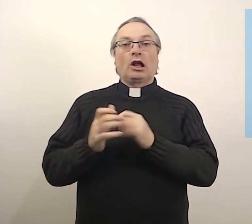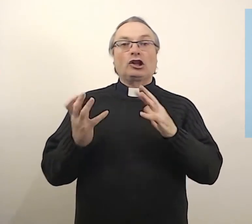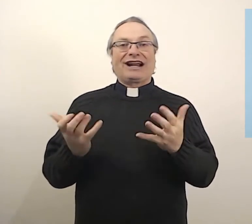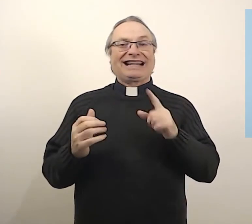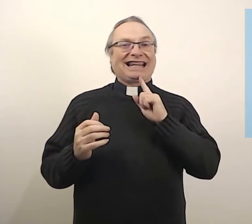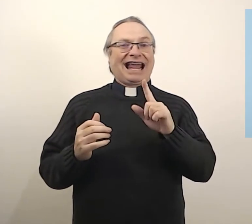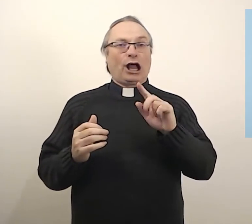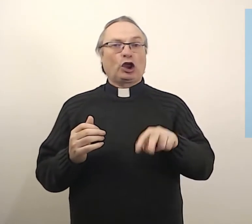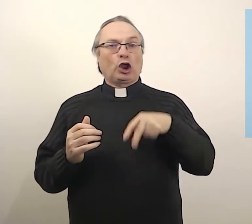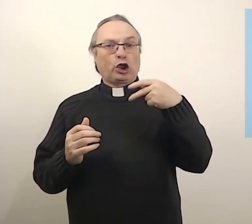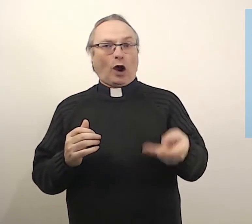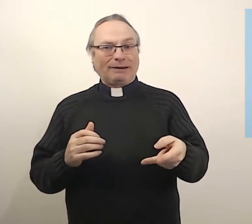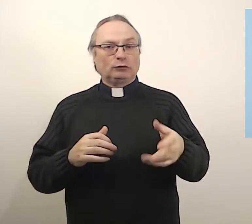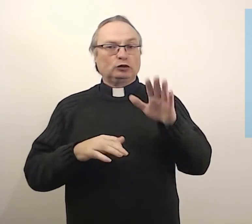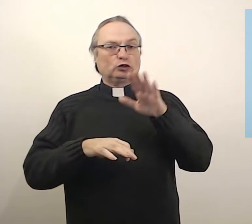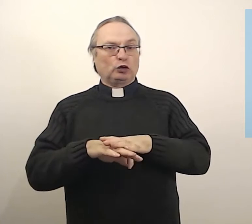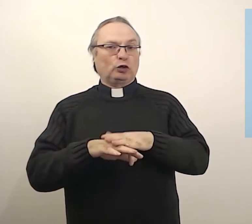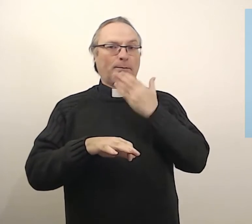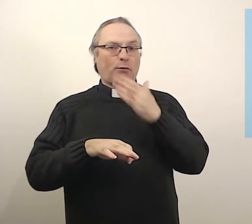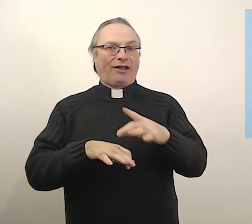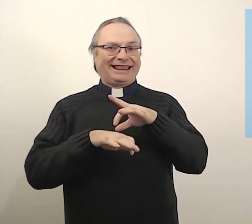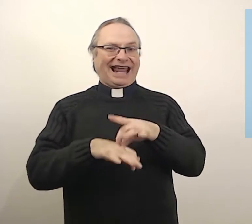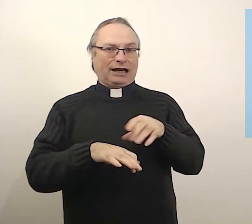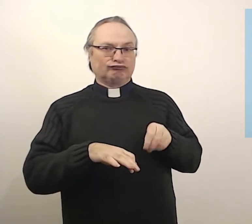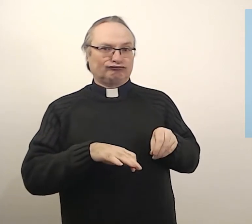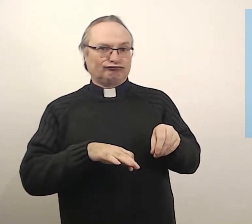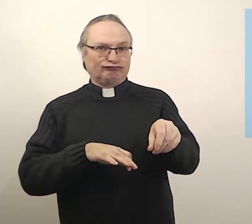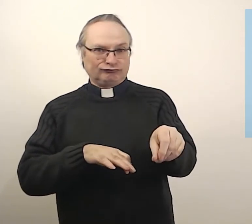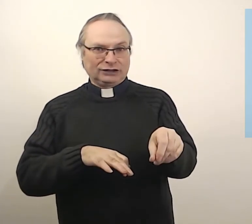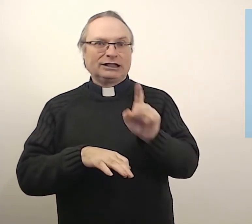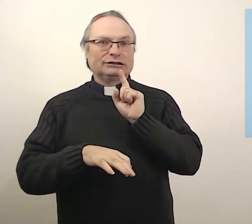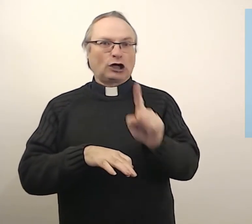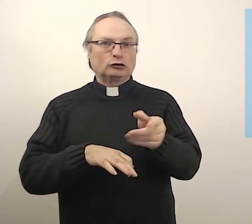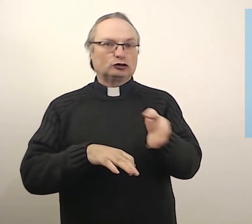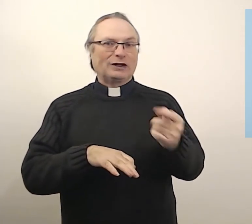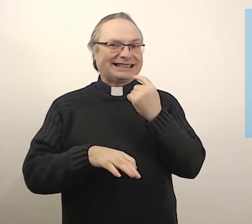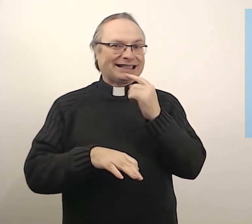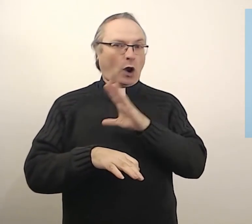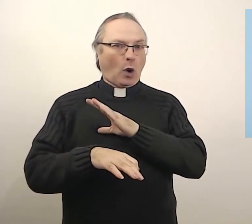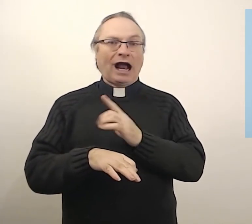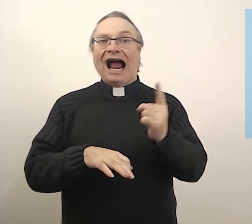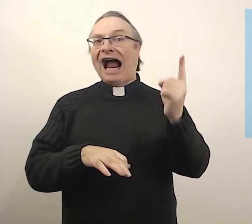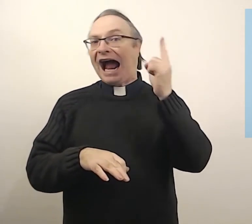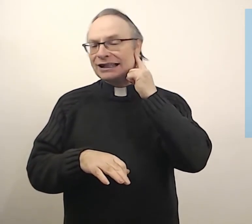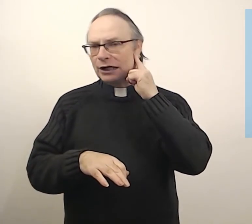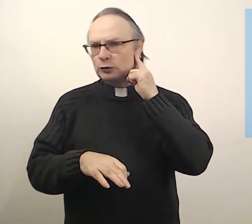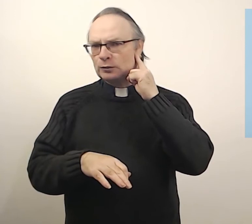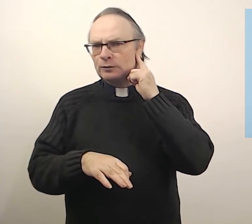Ce qui est tombé dans la bonne terre, ce sont ceux qui ont entendu